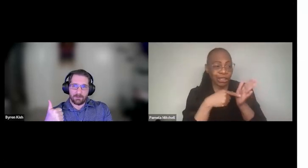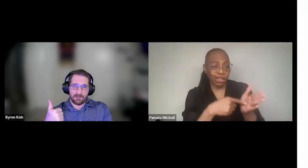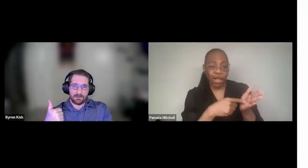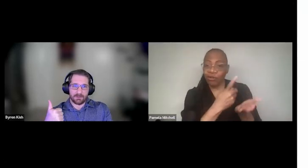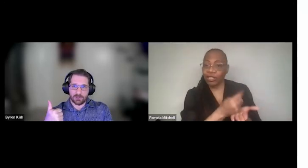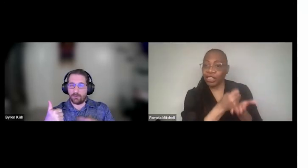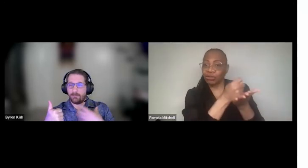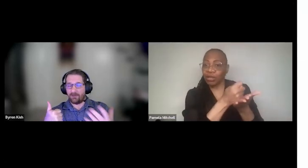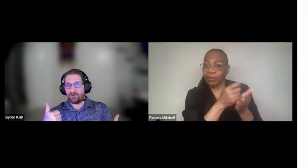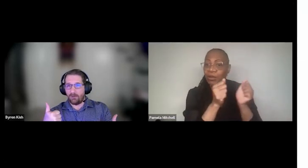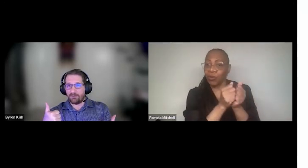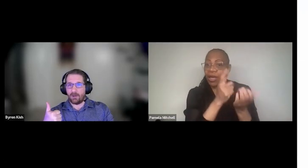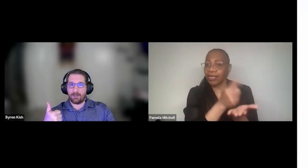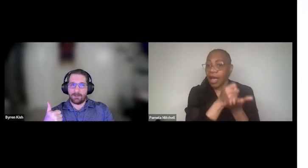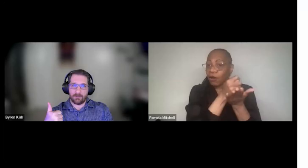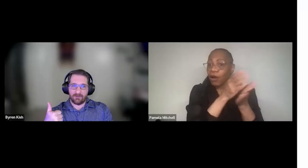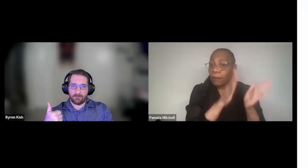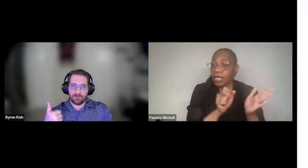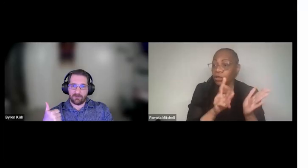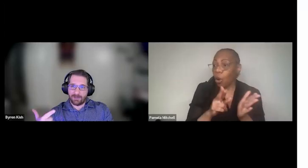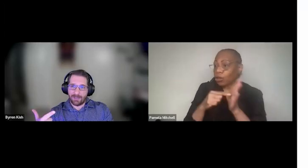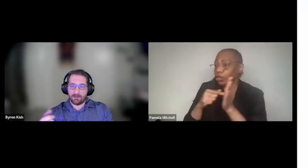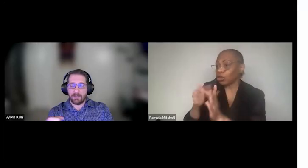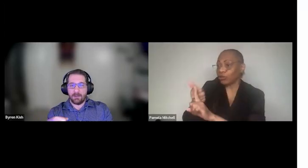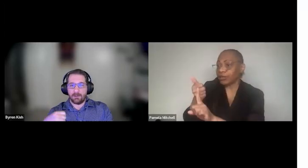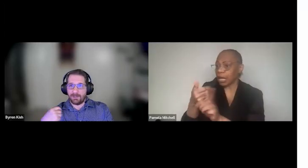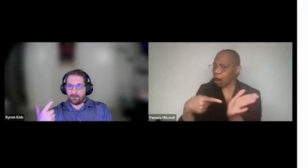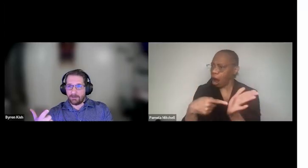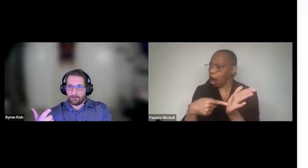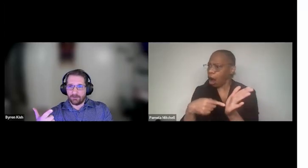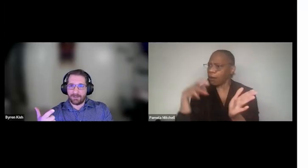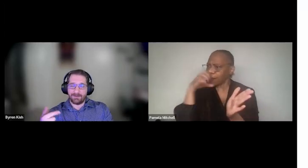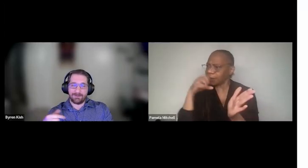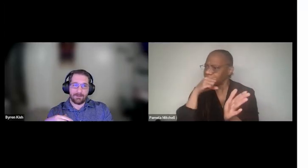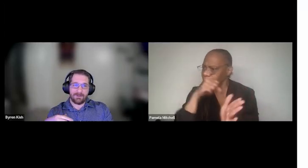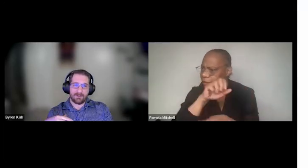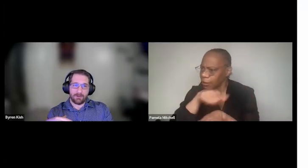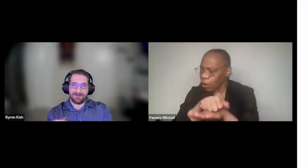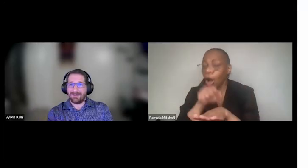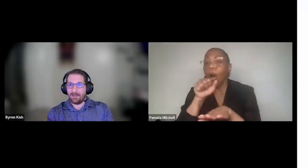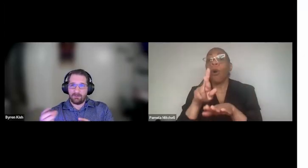podrían mostrarlo por sí mismos al hablar sobre las citas perdidas que han tenido, podría ser la opinión de otras personas sobre una cita perdida.